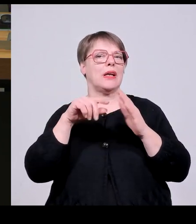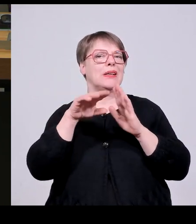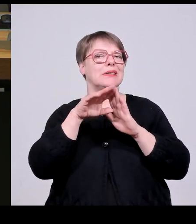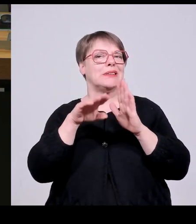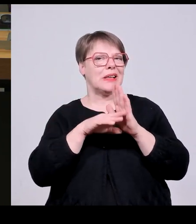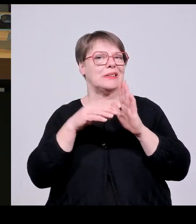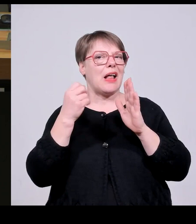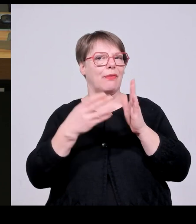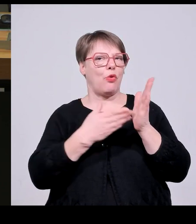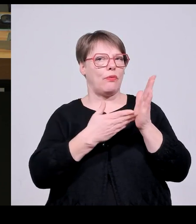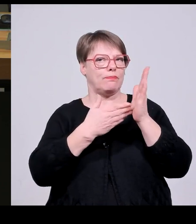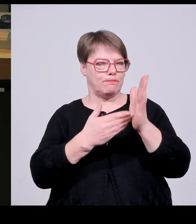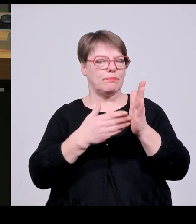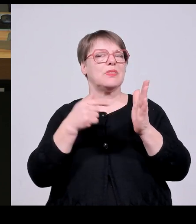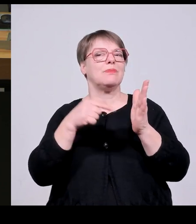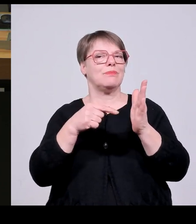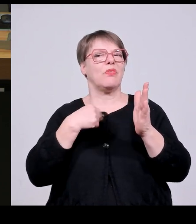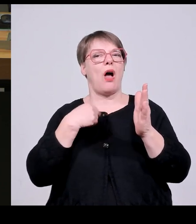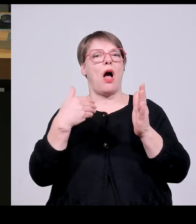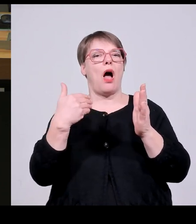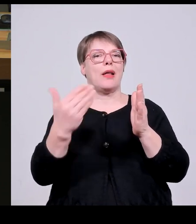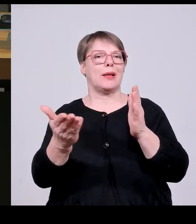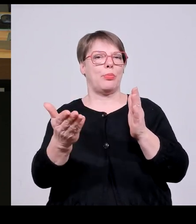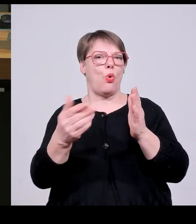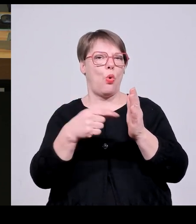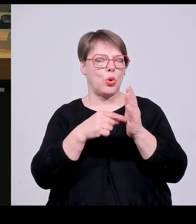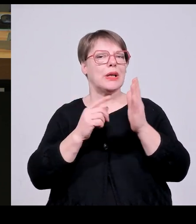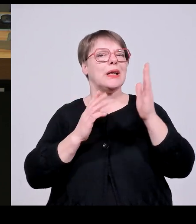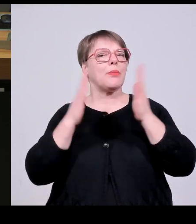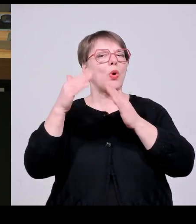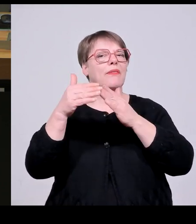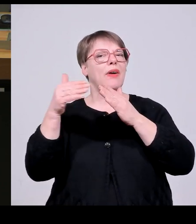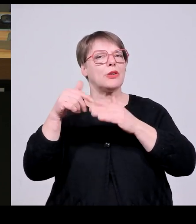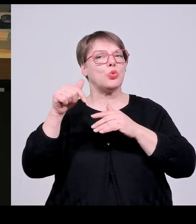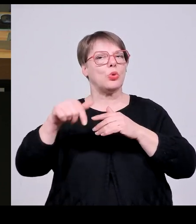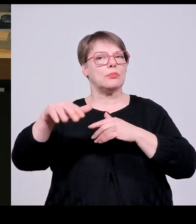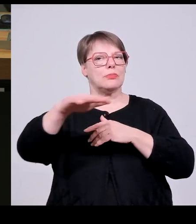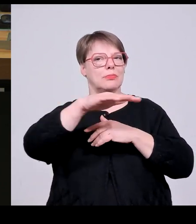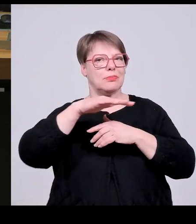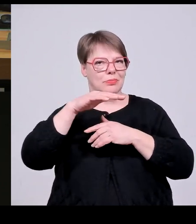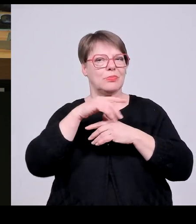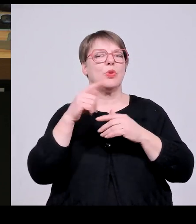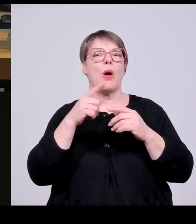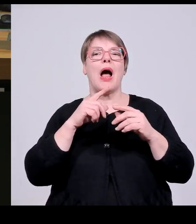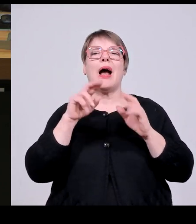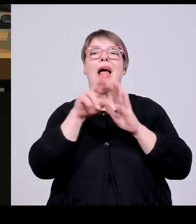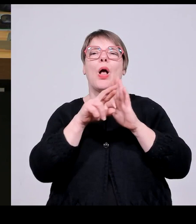gewählte Bezirksämter zustande kommen können, das ist ausdrücklich nicht der Fall und wir haben aus Gründen